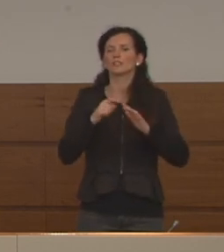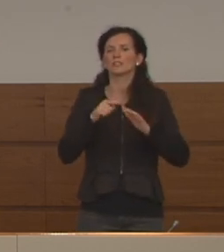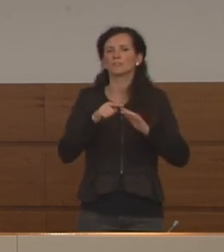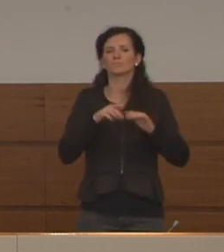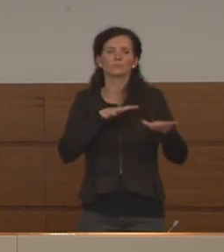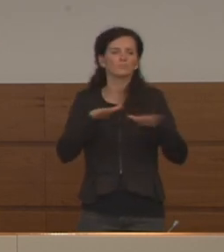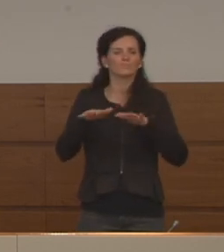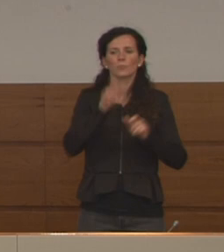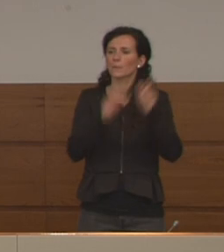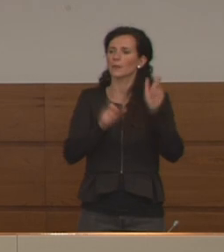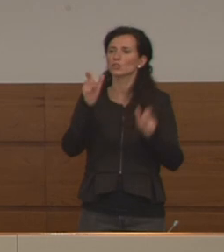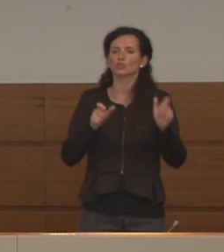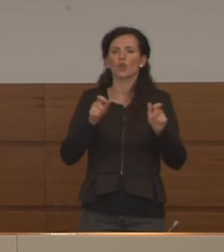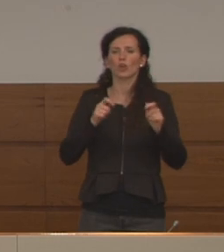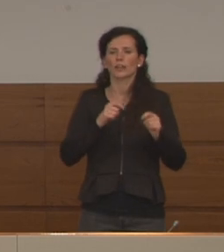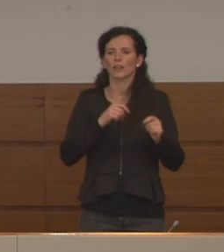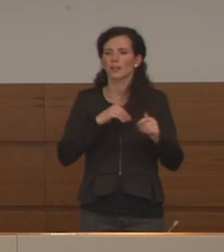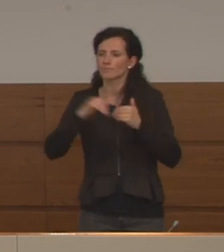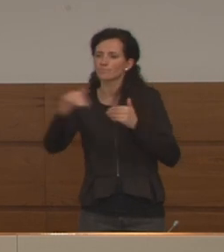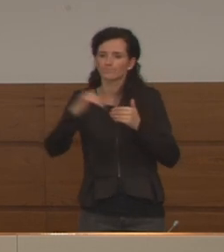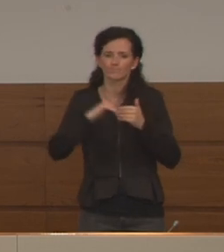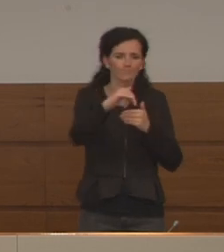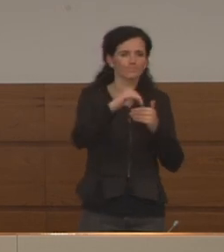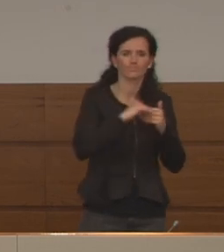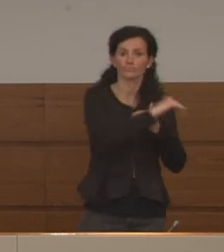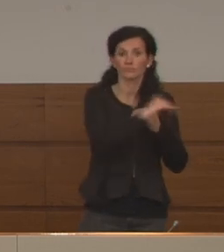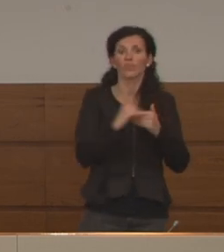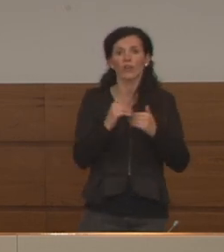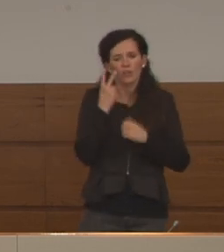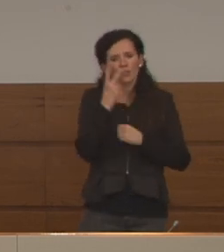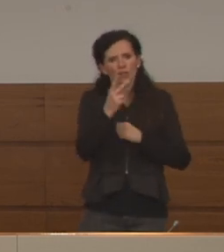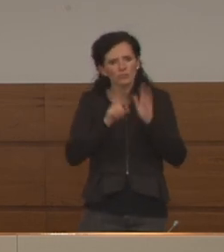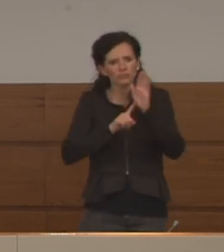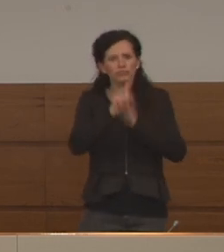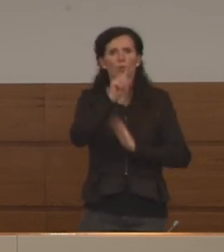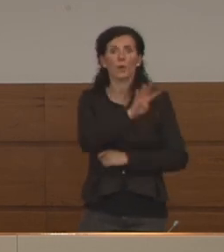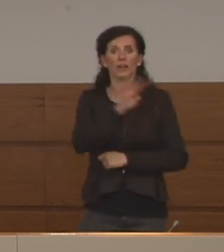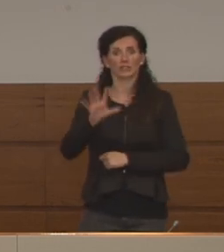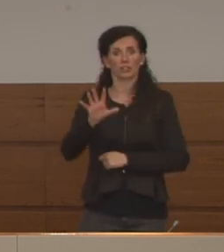popolazione, che è arrivata anche al 45%, se mi ricordo bene, in qualche